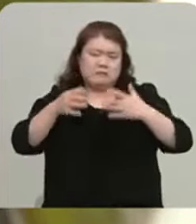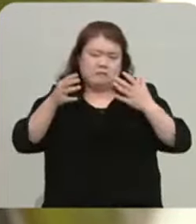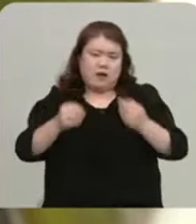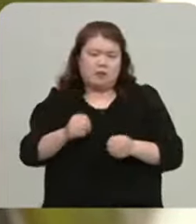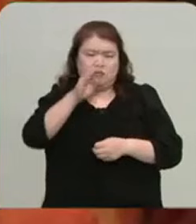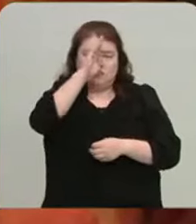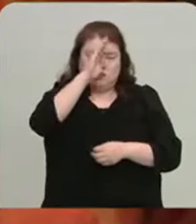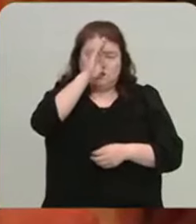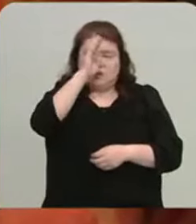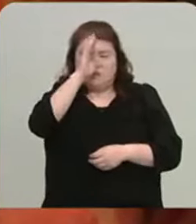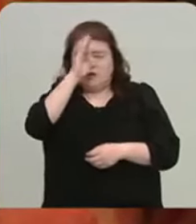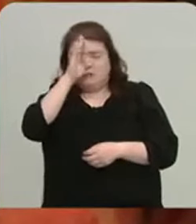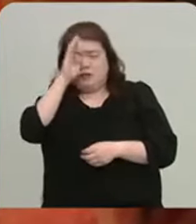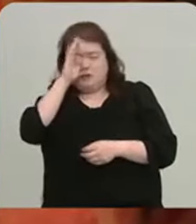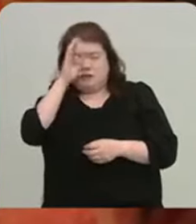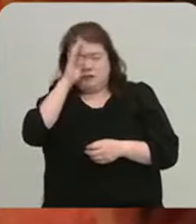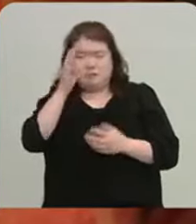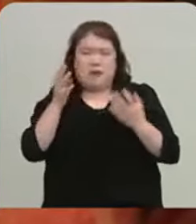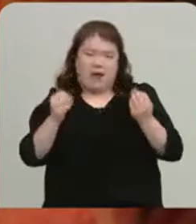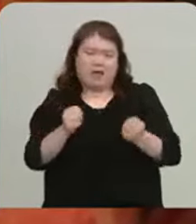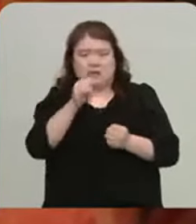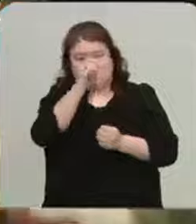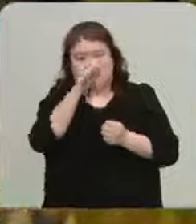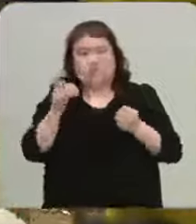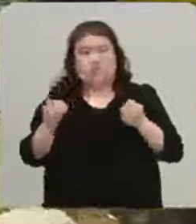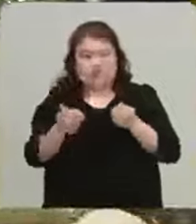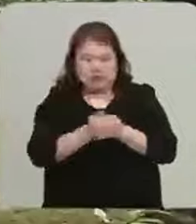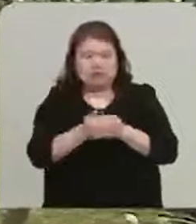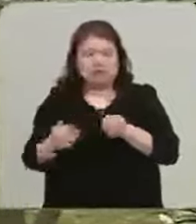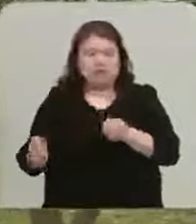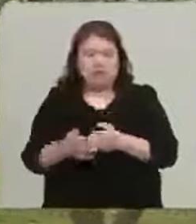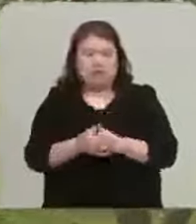각종 병충해가 기승을 부린 탓이라며 소비 감소를 우려합니다.